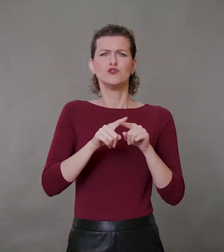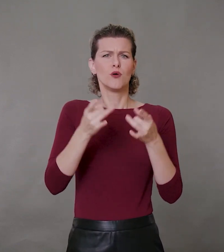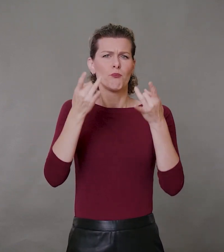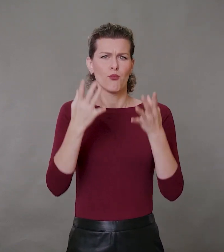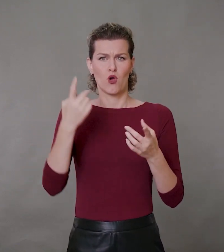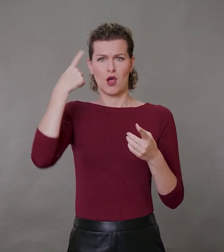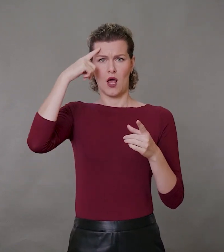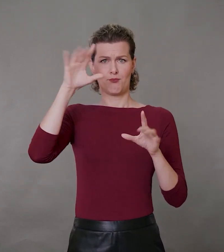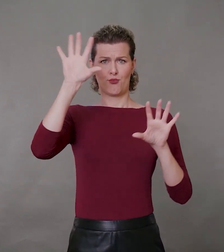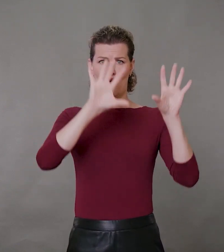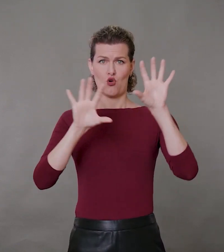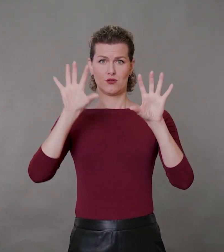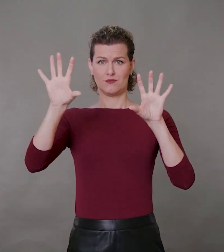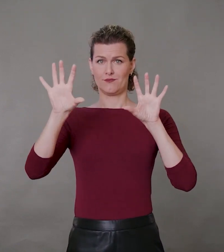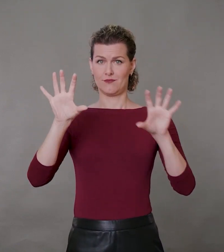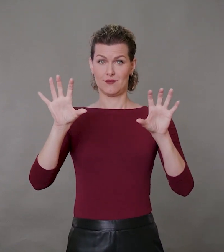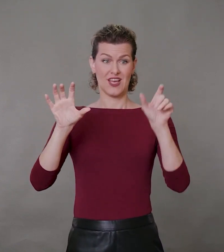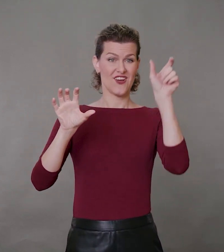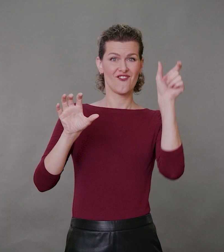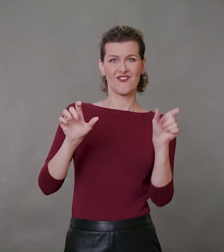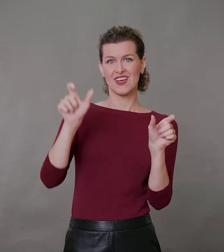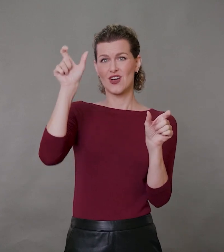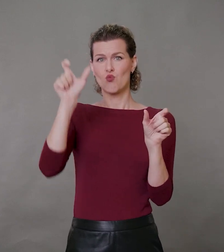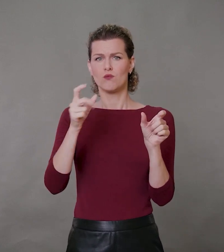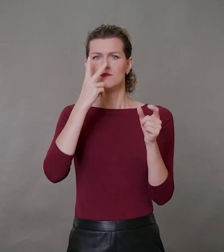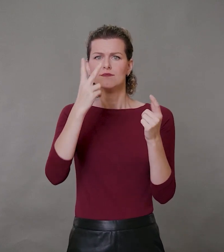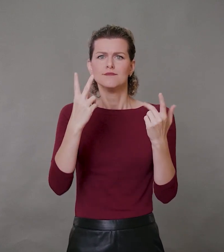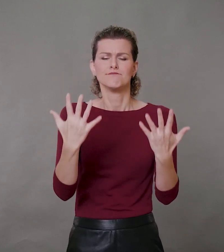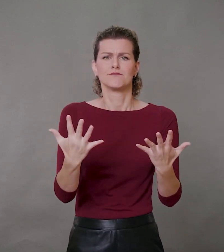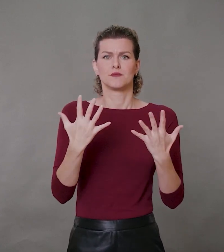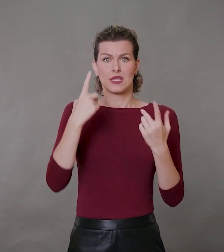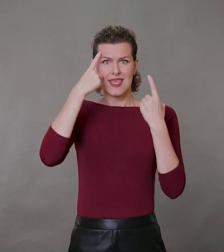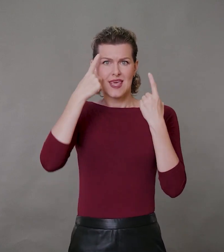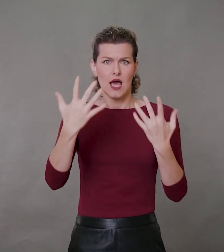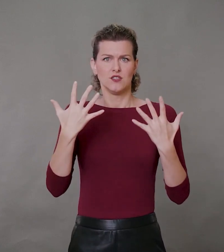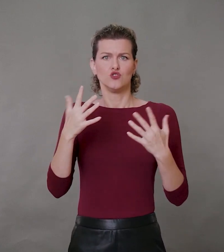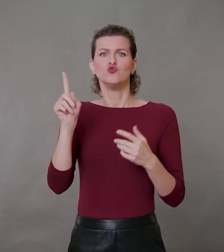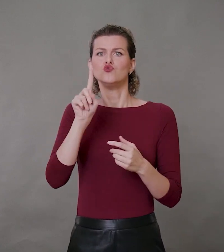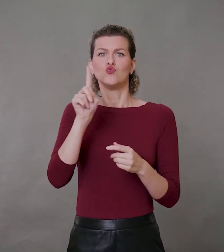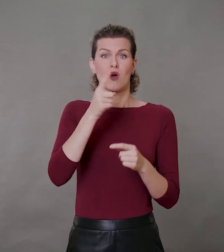простой композиции. Фигуры развернуты так, чтобы